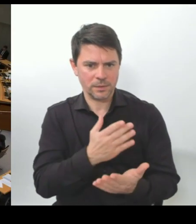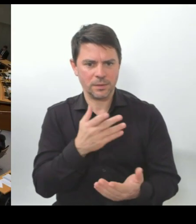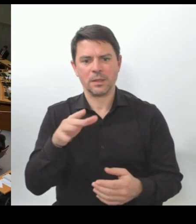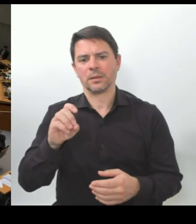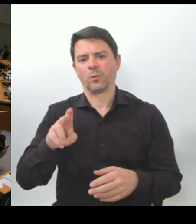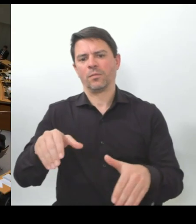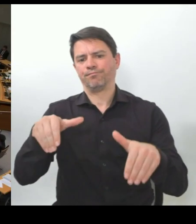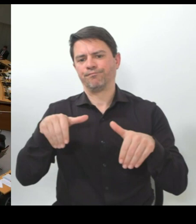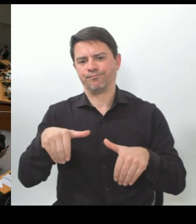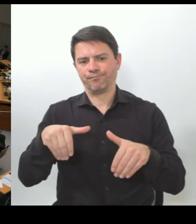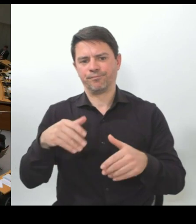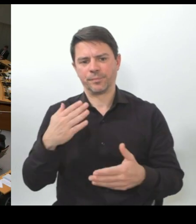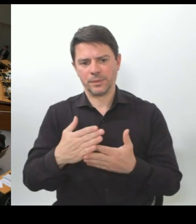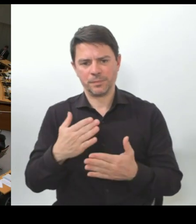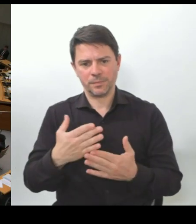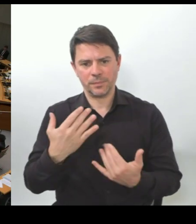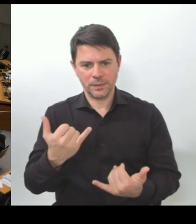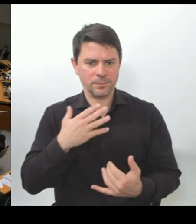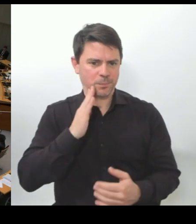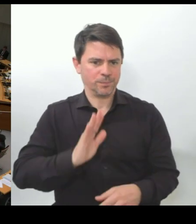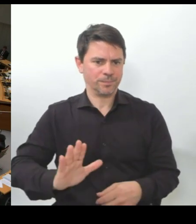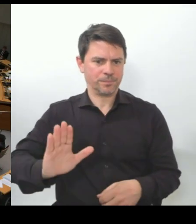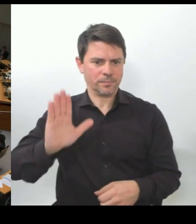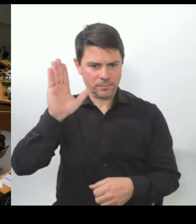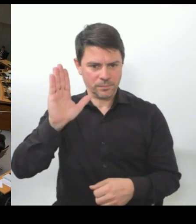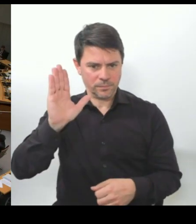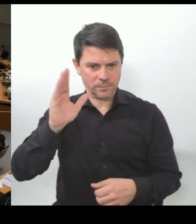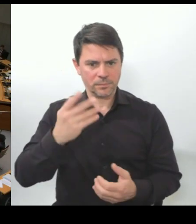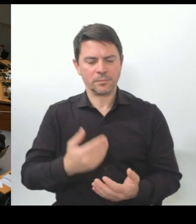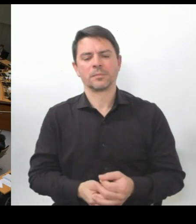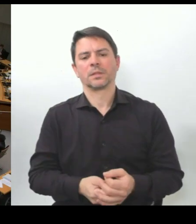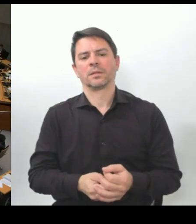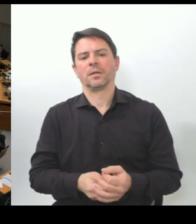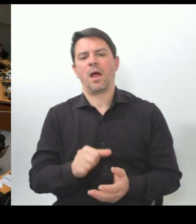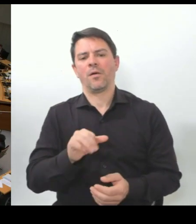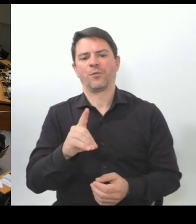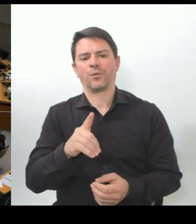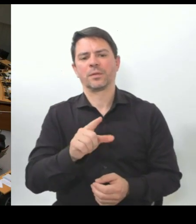Bei Gegenstimmen der Koalitionsfraktionen und der FDP Fraktion Enthaltungen und